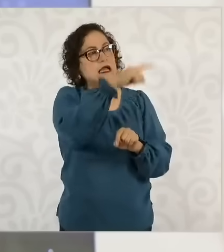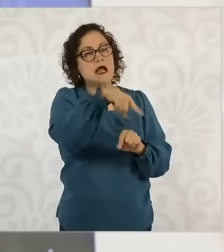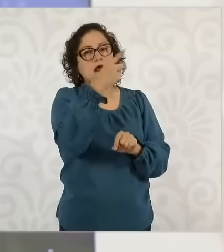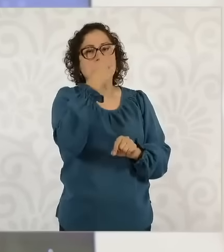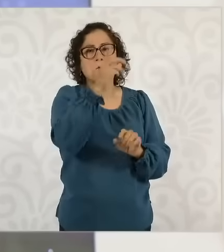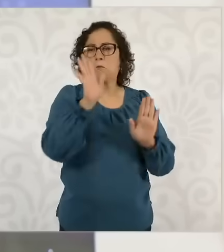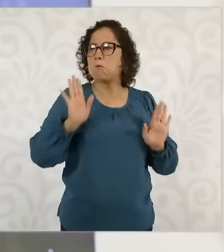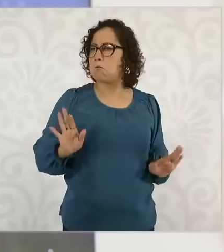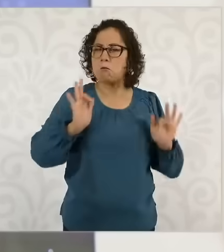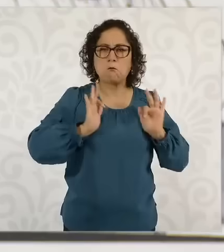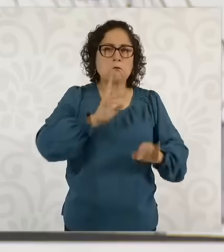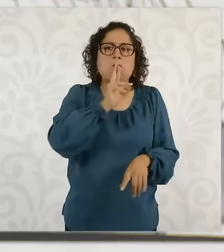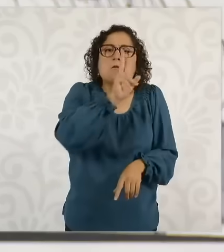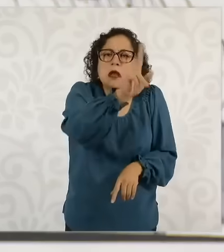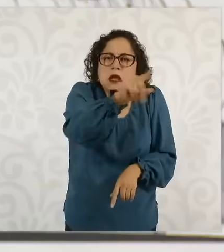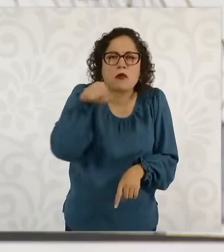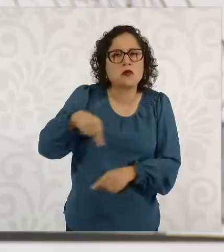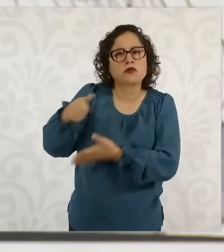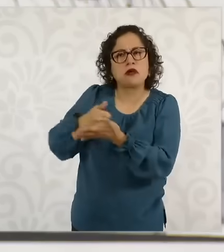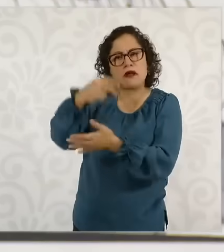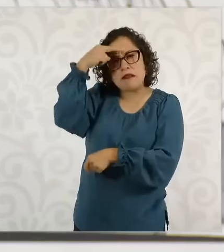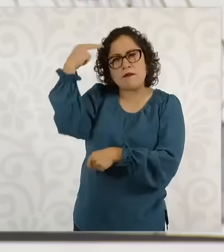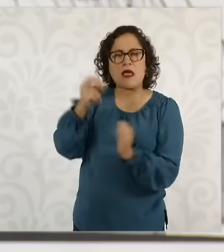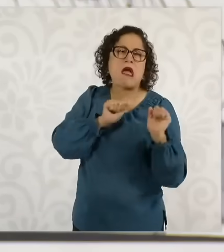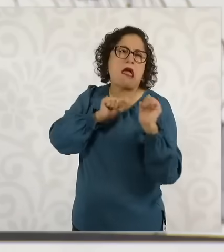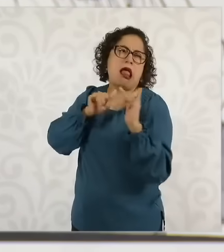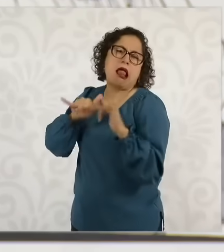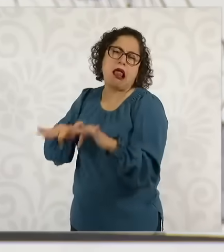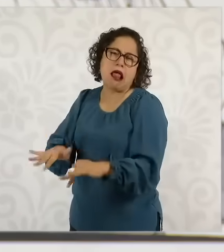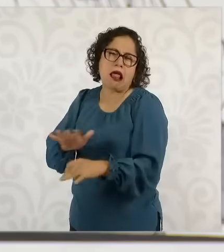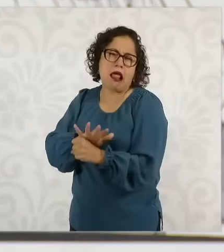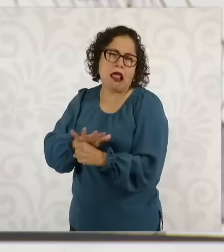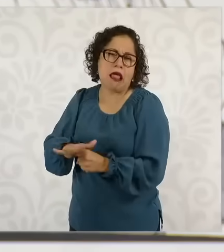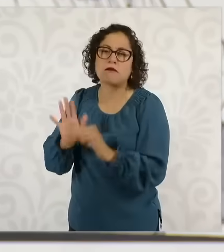sacar la carga. podemos desde el AIFA dirigirnos otras zonas que no son directamente la Ciudad de